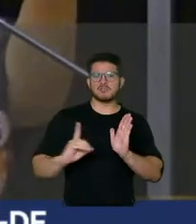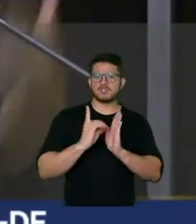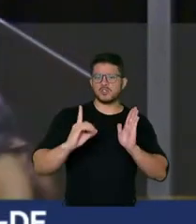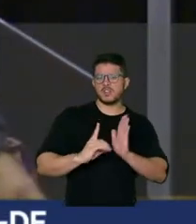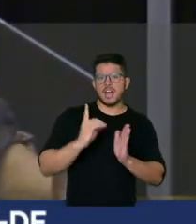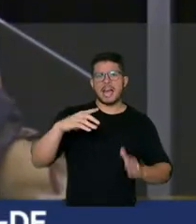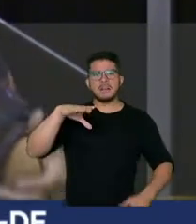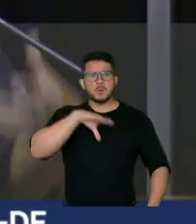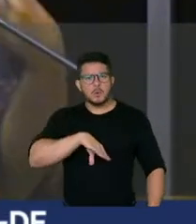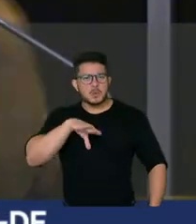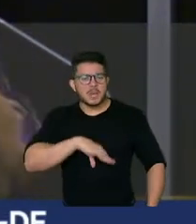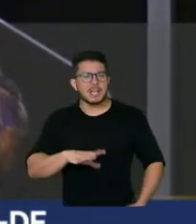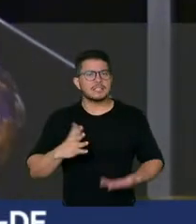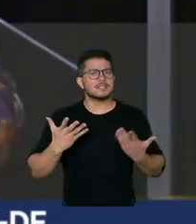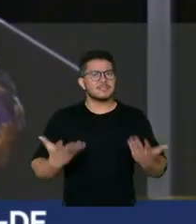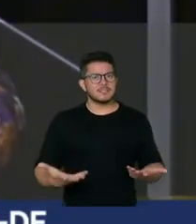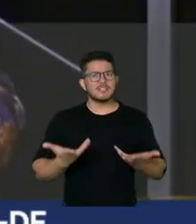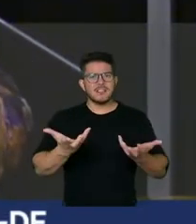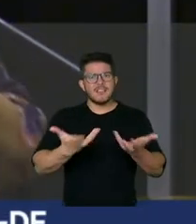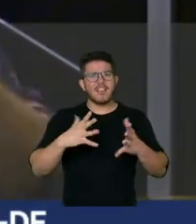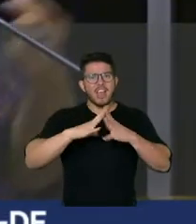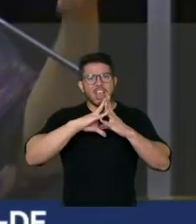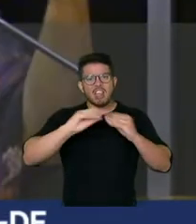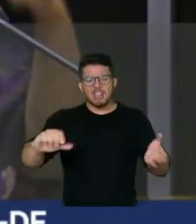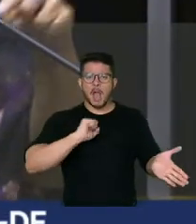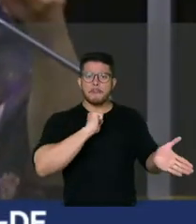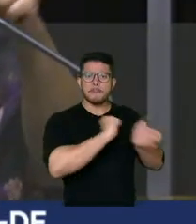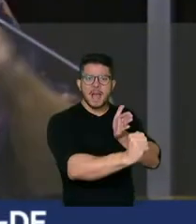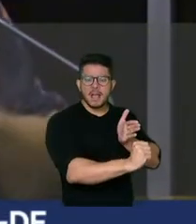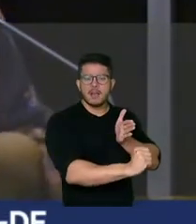MULHER, MAS QUEREM ARRANCAR NOSSAS VIDAS A PALAVRA GÊ NERO, ARRANCAR DA LÍNGUA